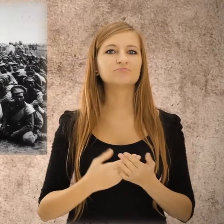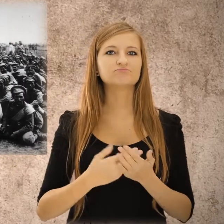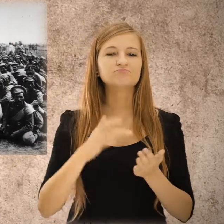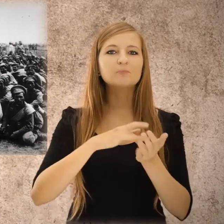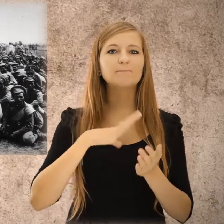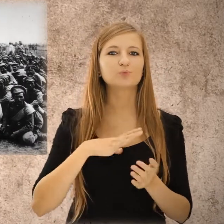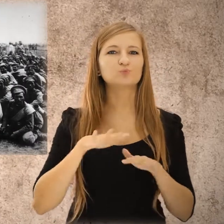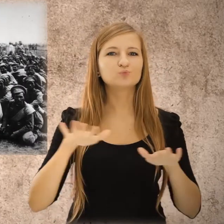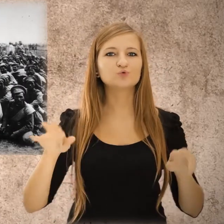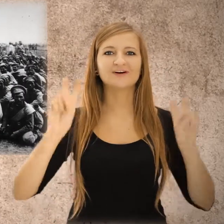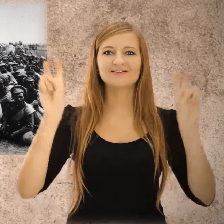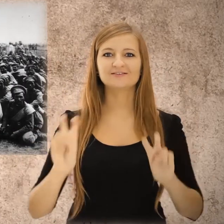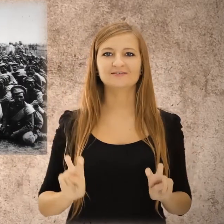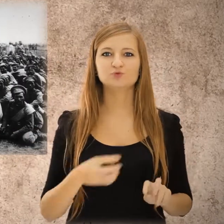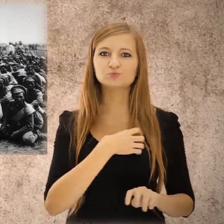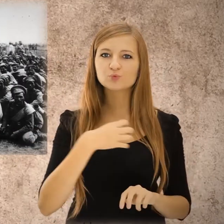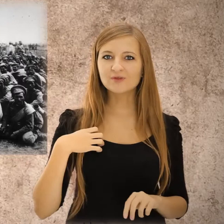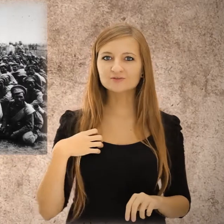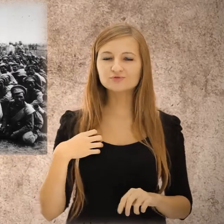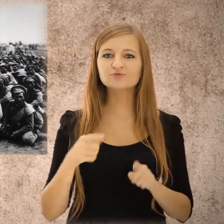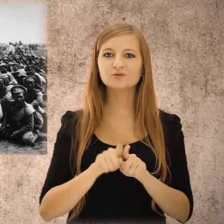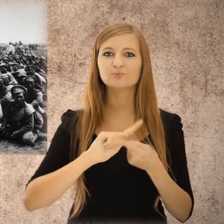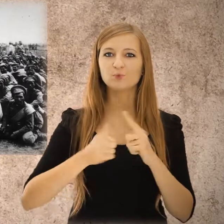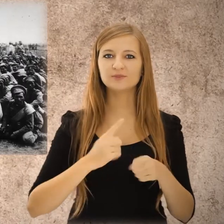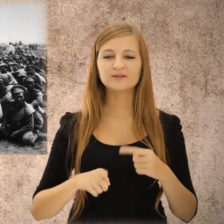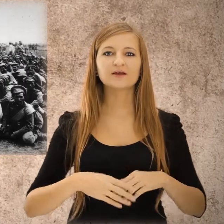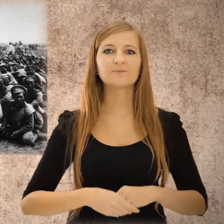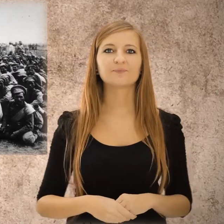bo w Rosji był coraz większy kryzys gospodarczy i polityczny.